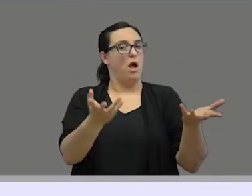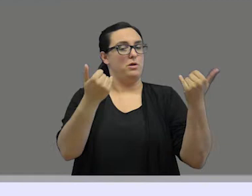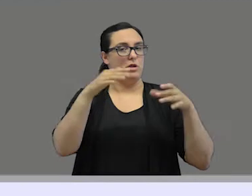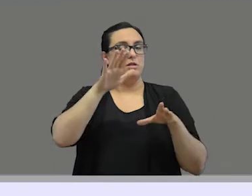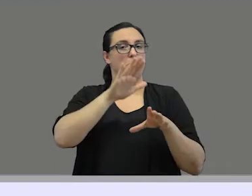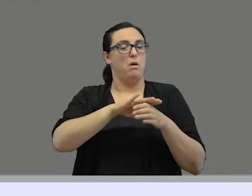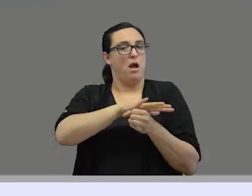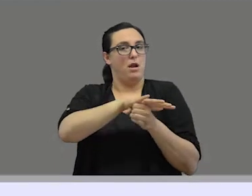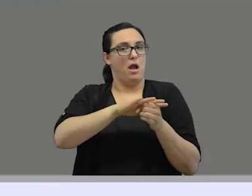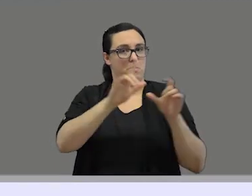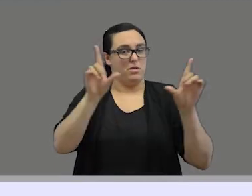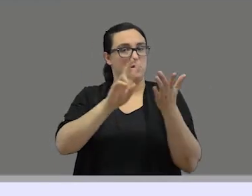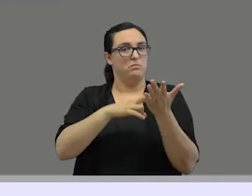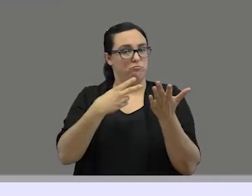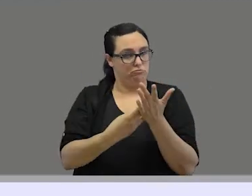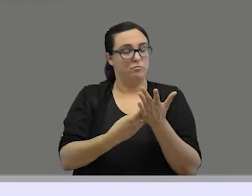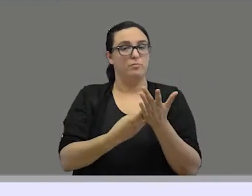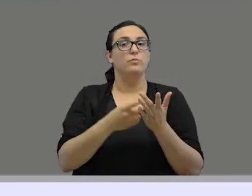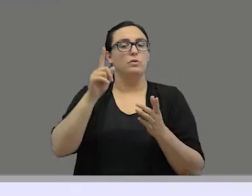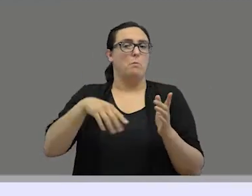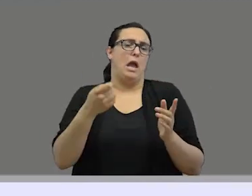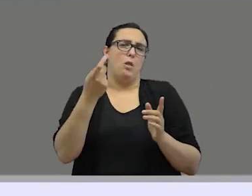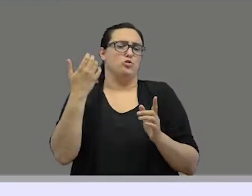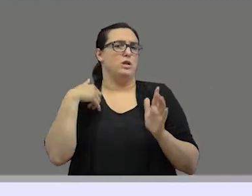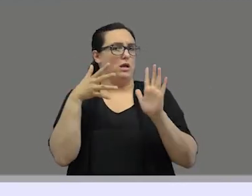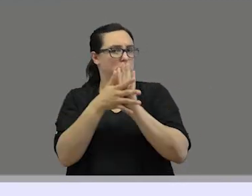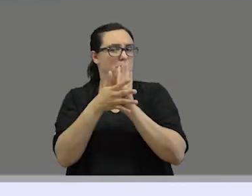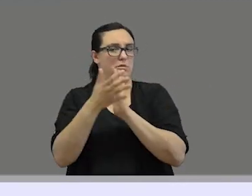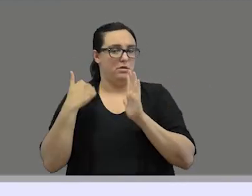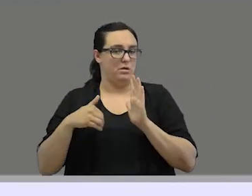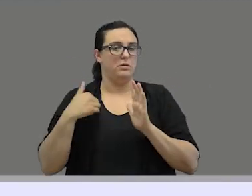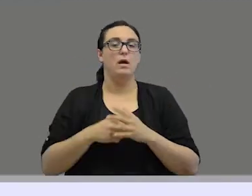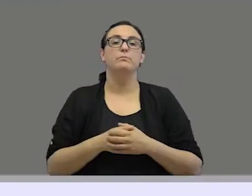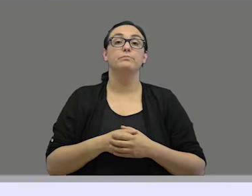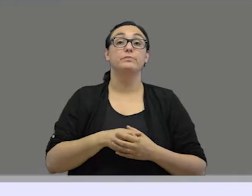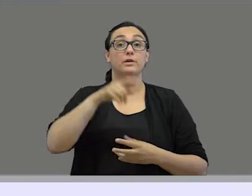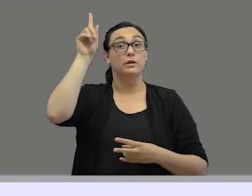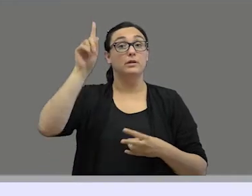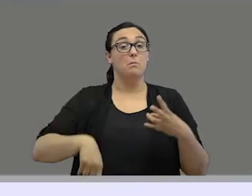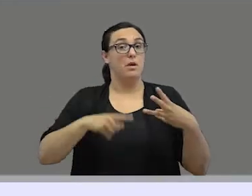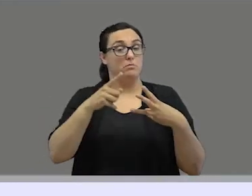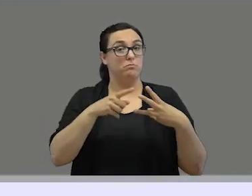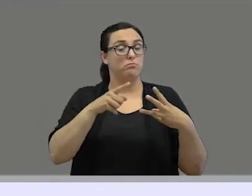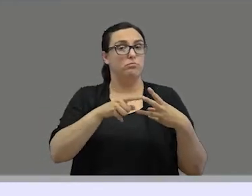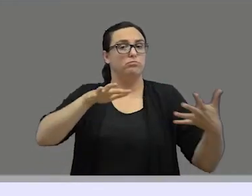von denen wir schon einige in den vorherigen Teilen besprochen haben. Wir werden uns außerdem den Ablauf beim Übersetzen und Dolmetschen